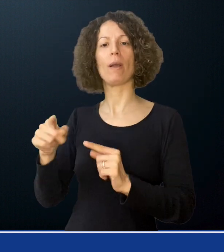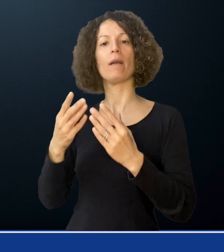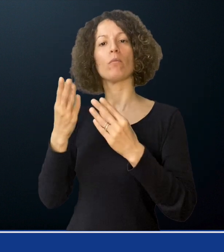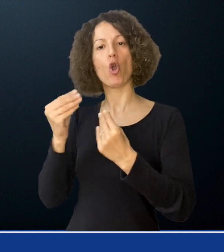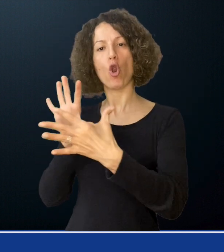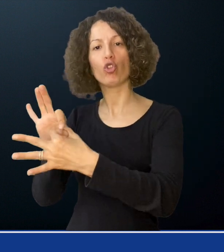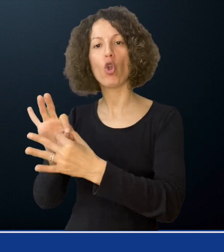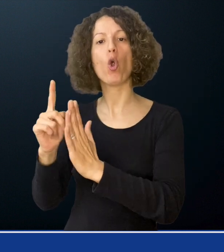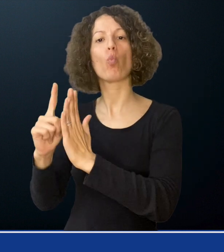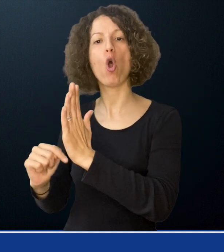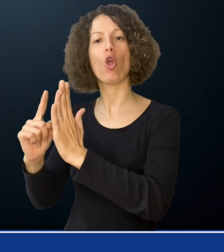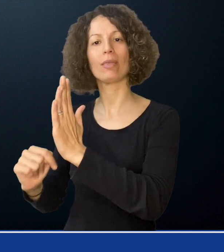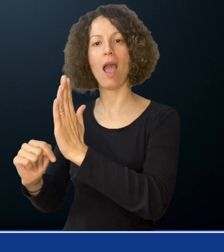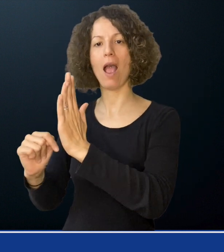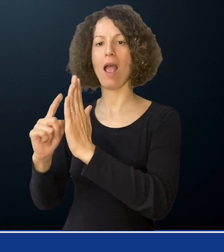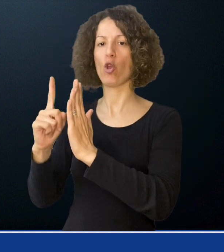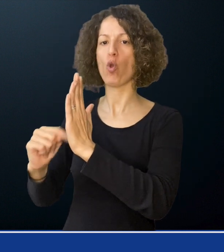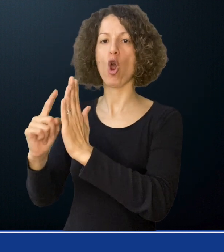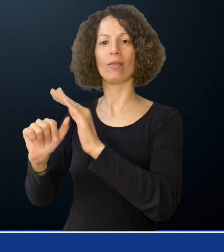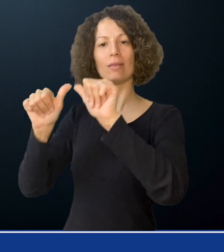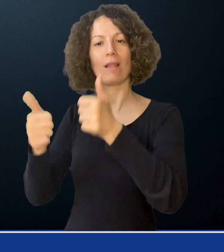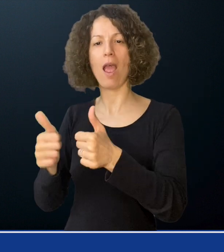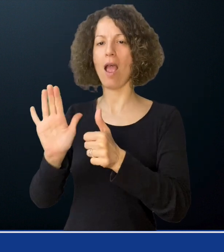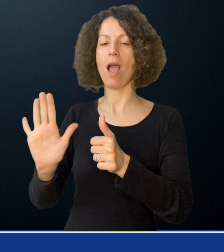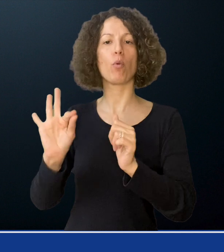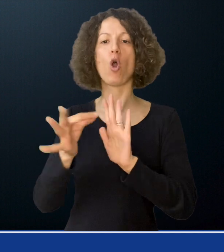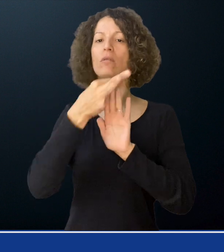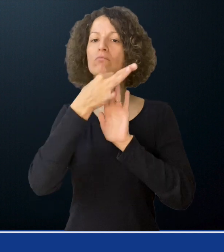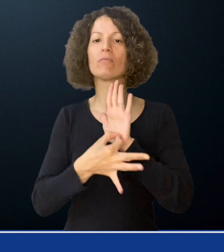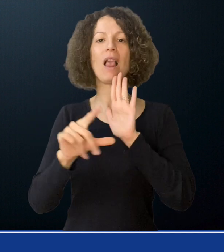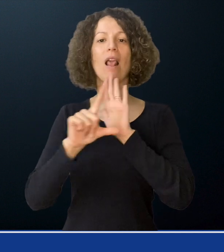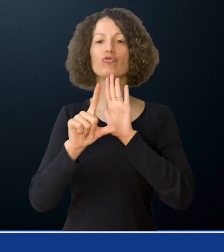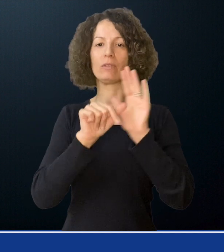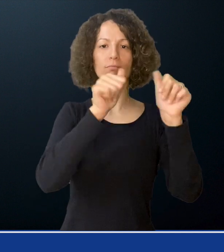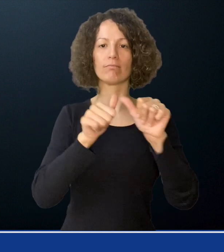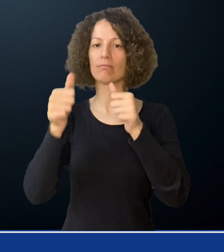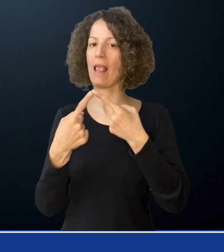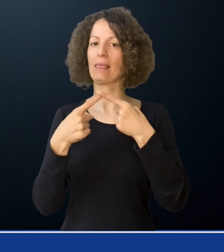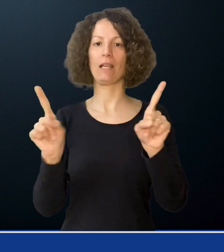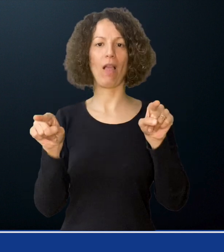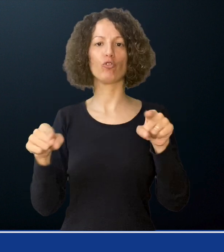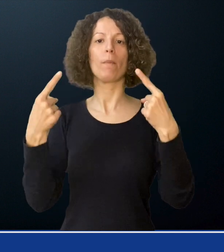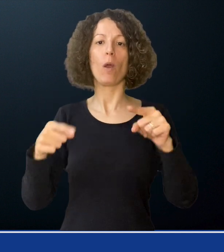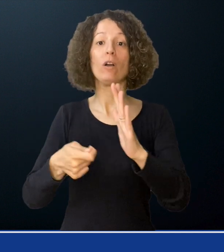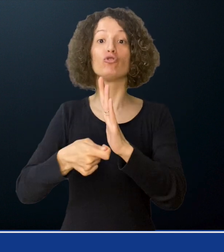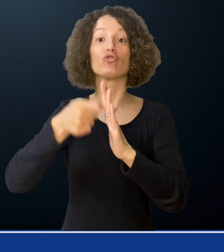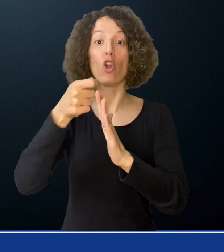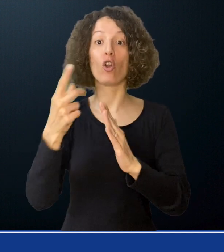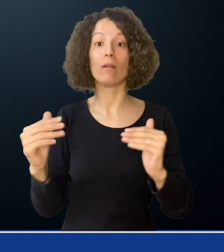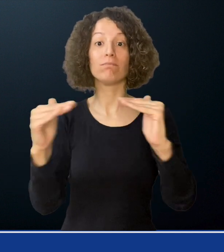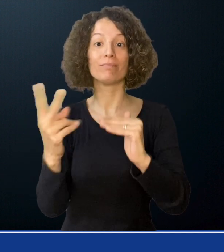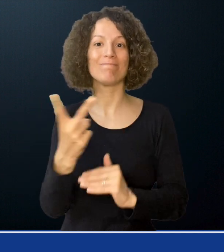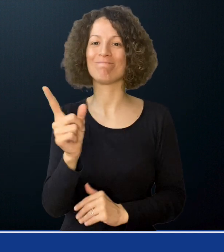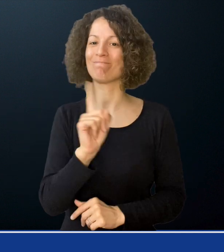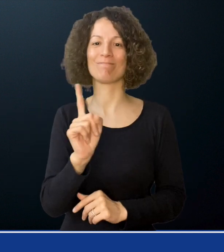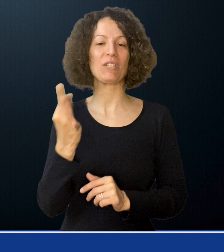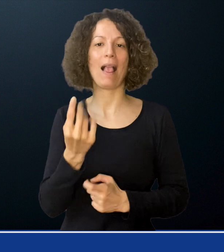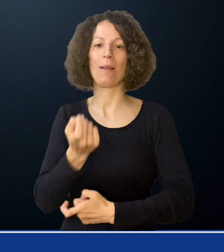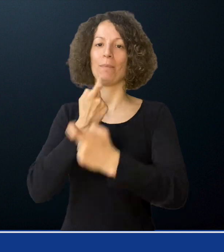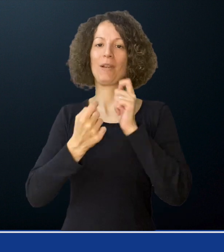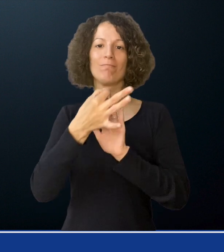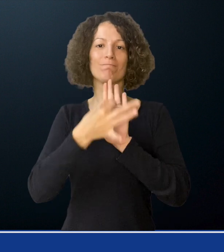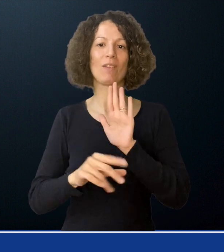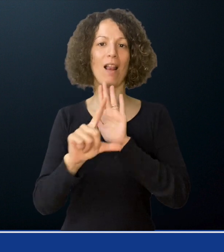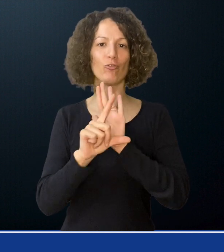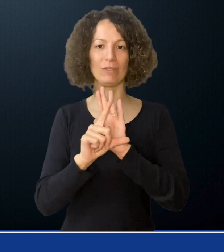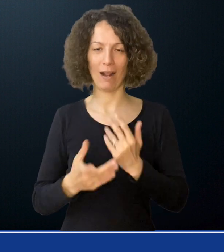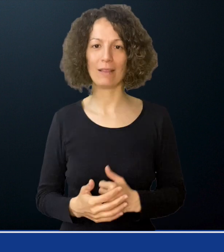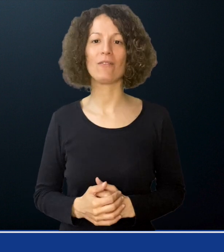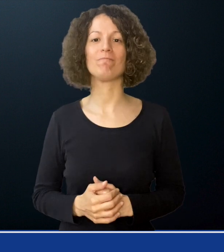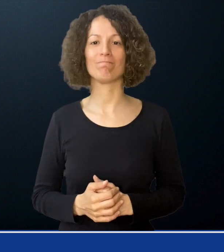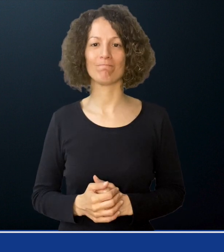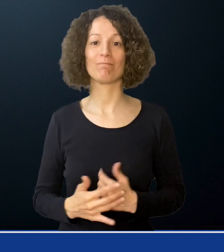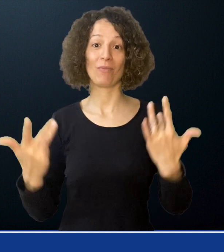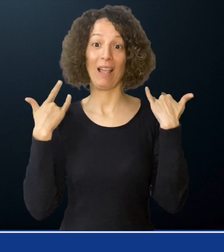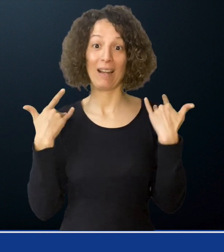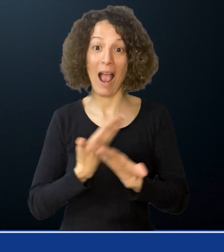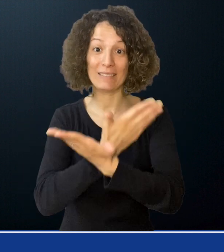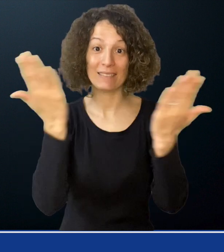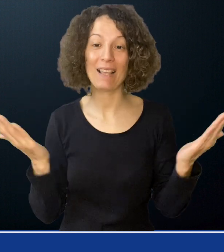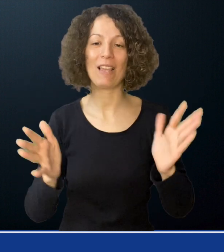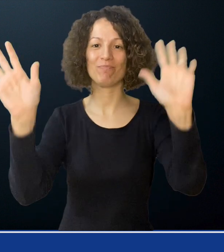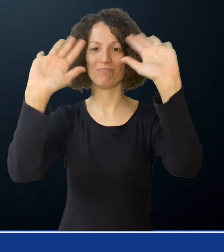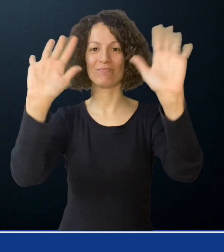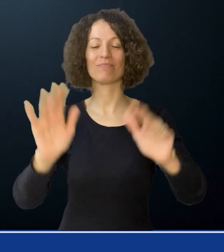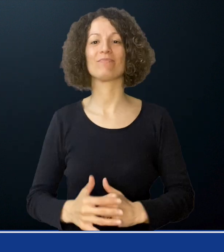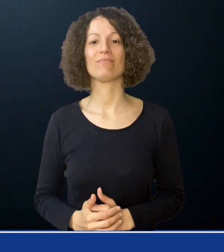La perequazione delle indennità di accompagnamento e di comunicazione viene calcolata solo sulla cosiddetta “quota perequabile”.